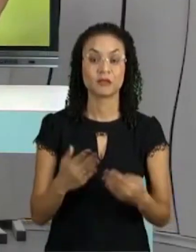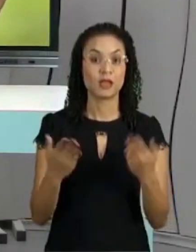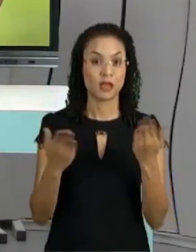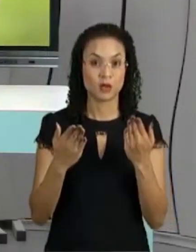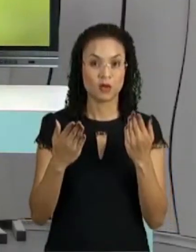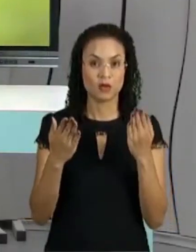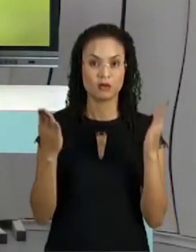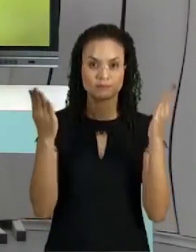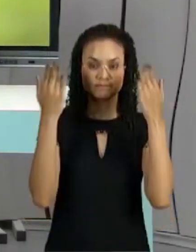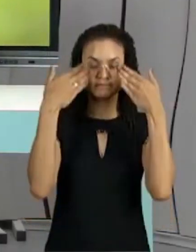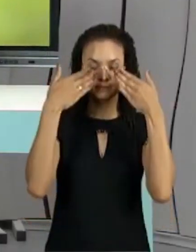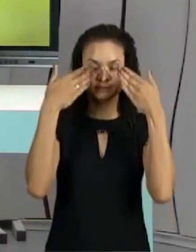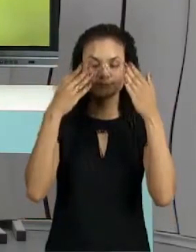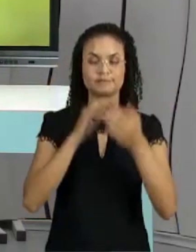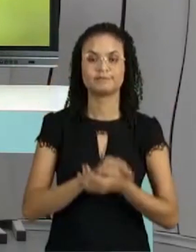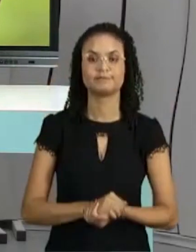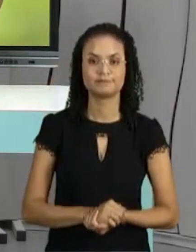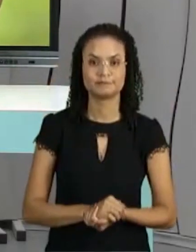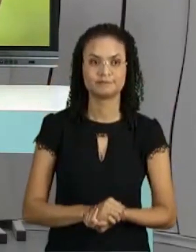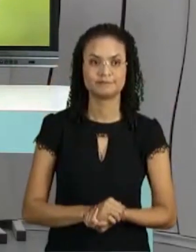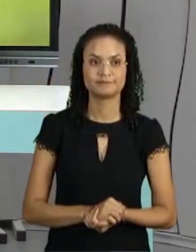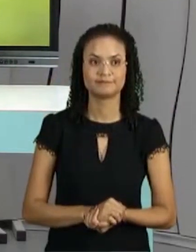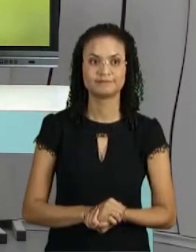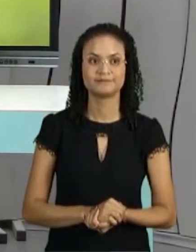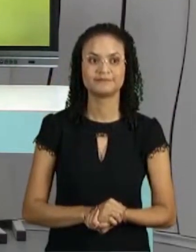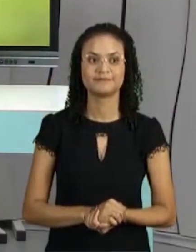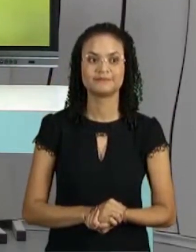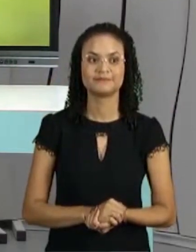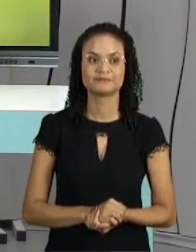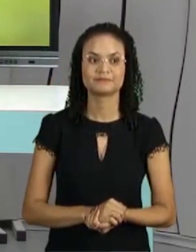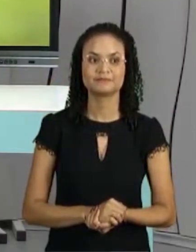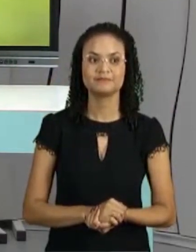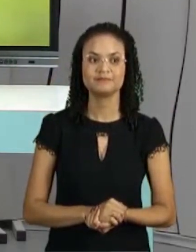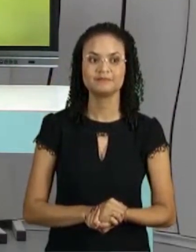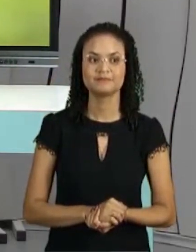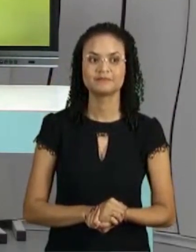tá bom? E aí é o seguinte, eu quero que você use os seus